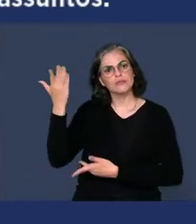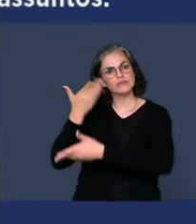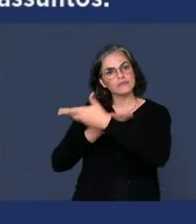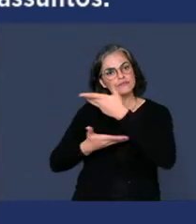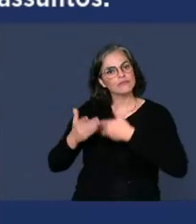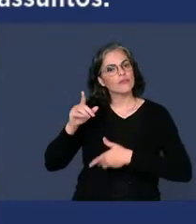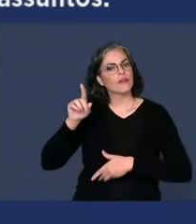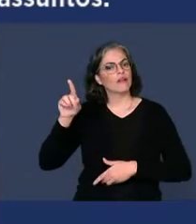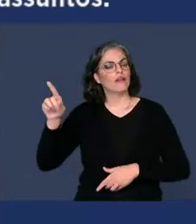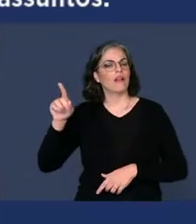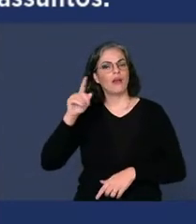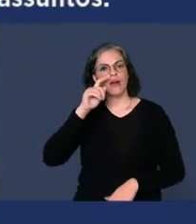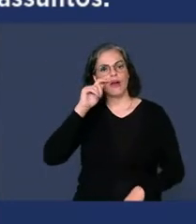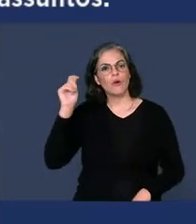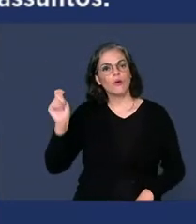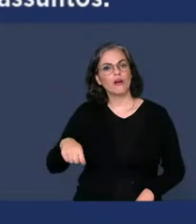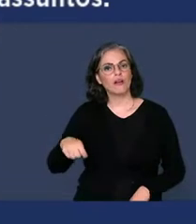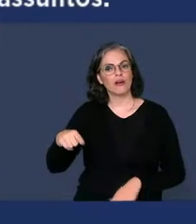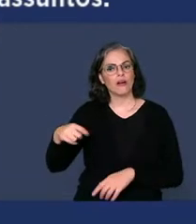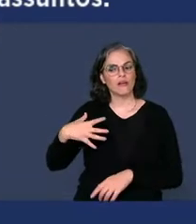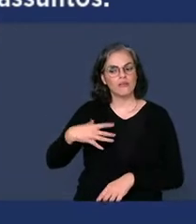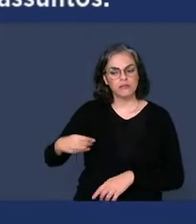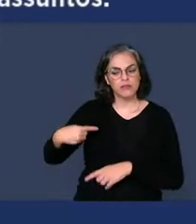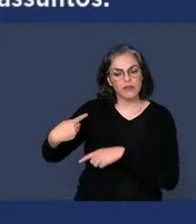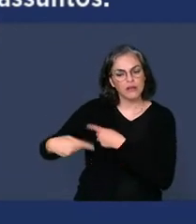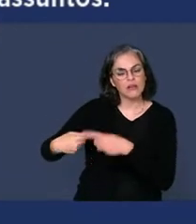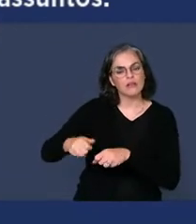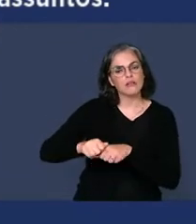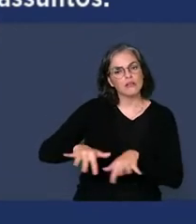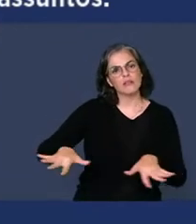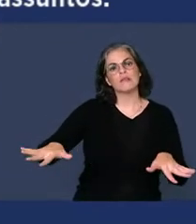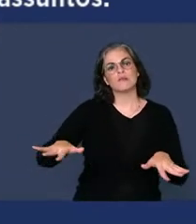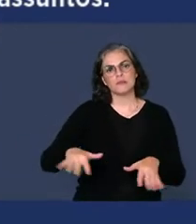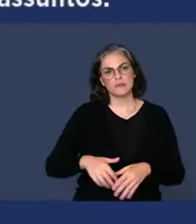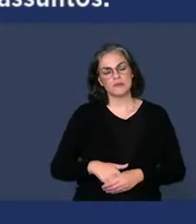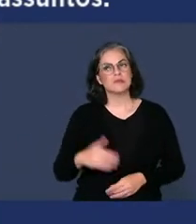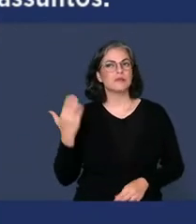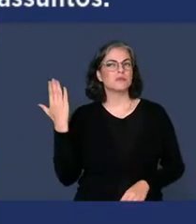INTEGRAÇÃO COM OS DESCENDENTES UCRANIANOS QUE CHEGARAM LÁ AINDA COMO DESCENDENTES DE POLONÊSES